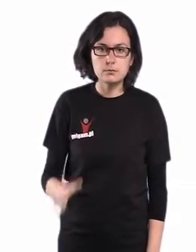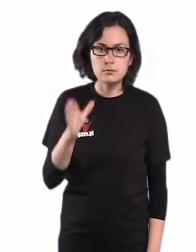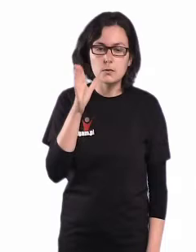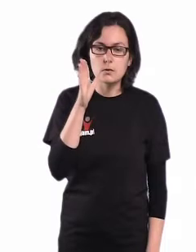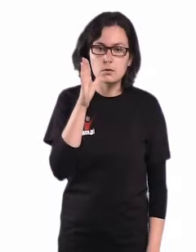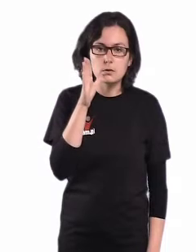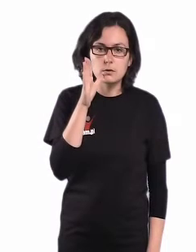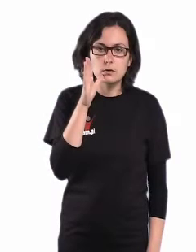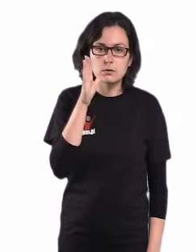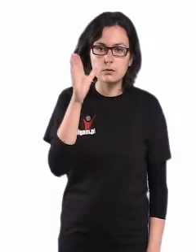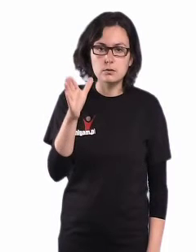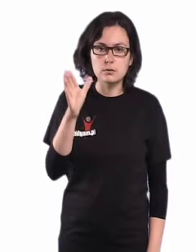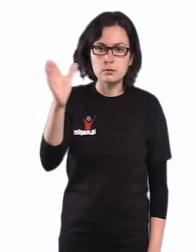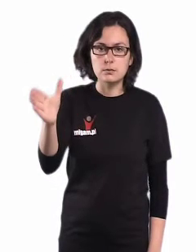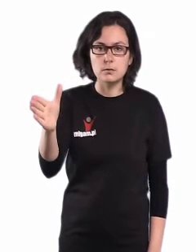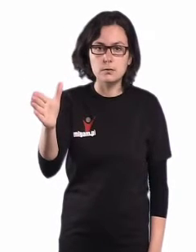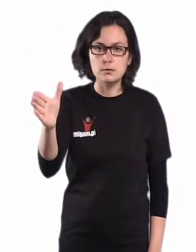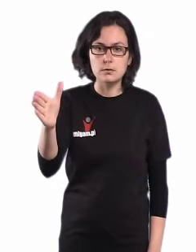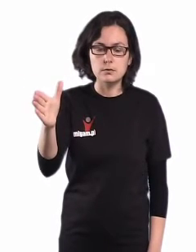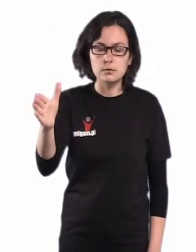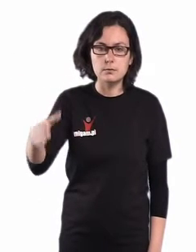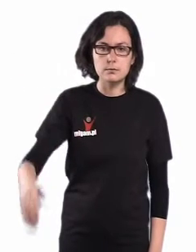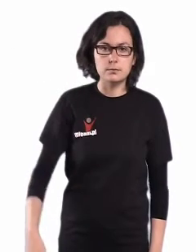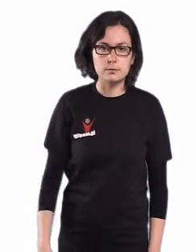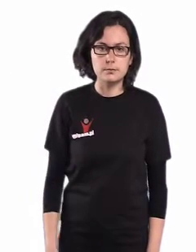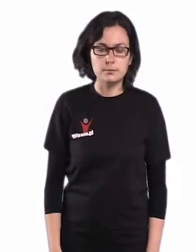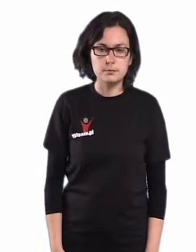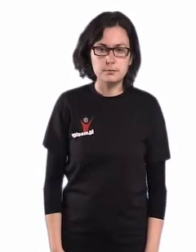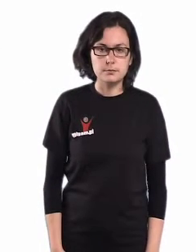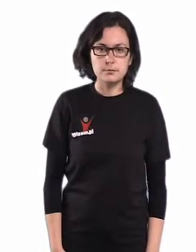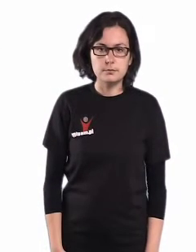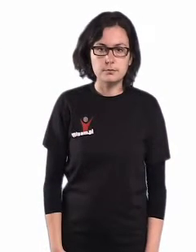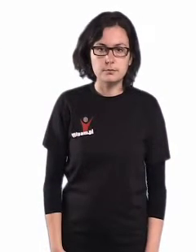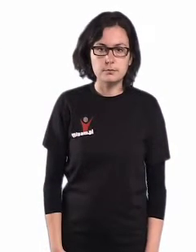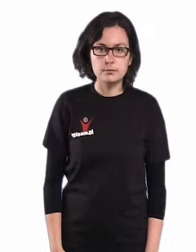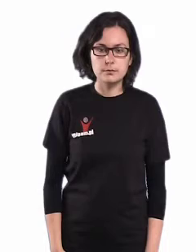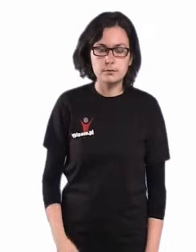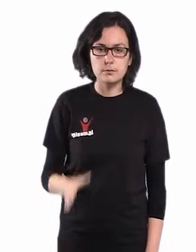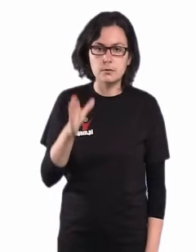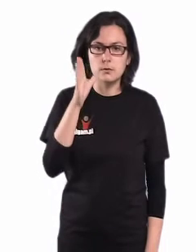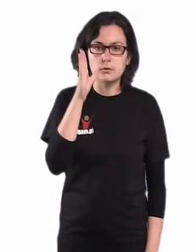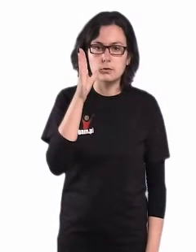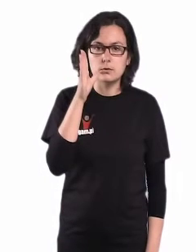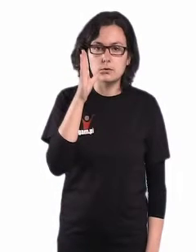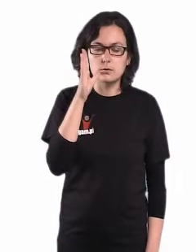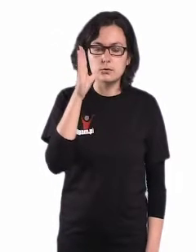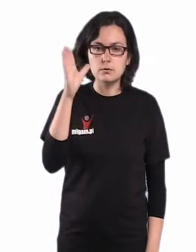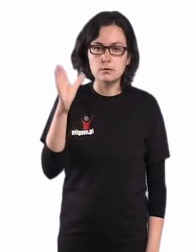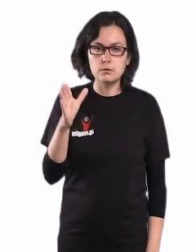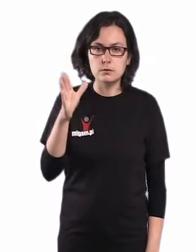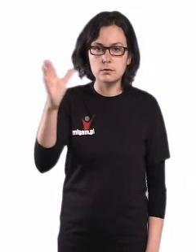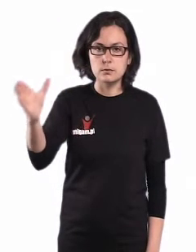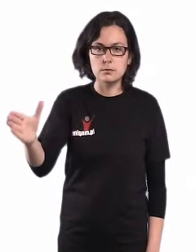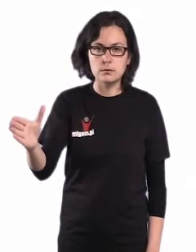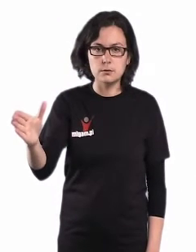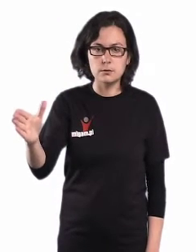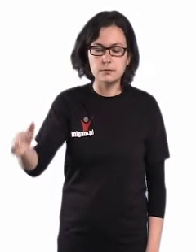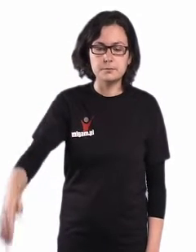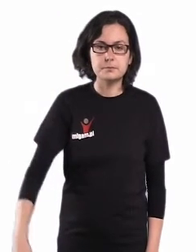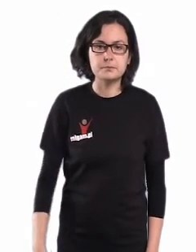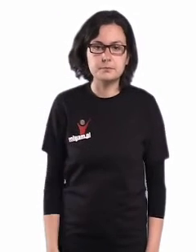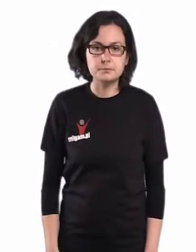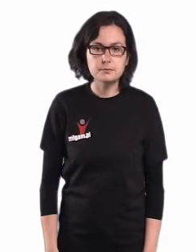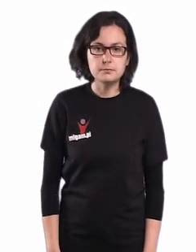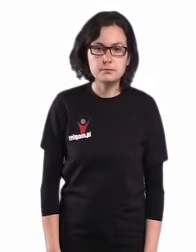Grandmother